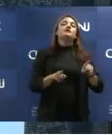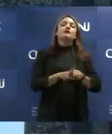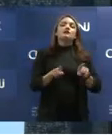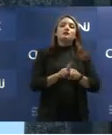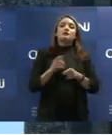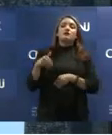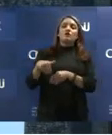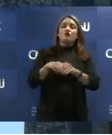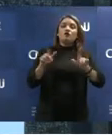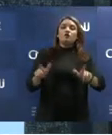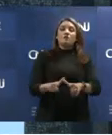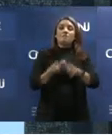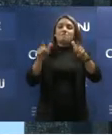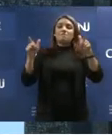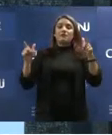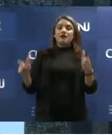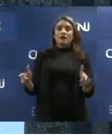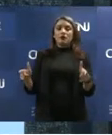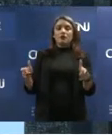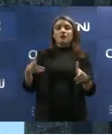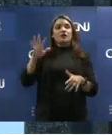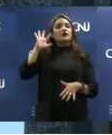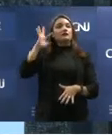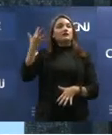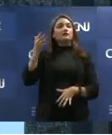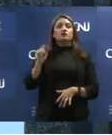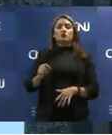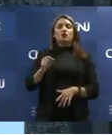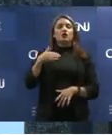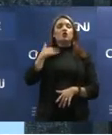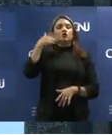decidiu não afastar magistrados de suas funções.